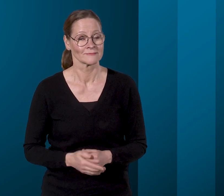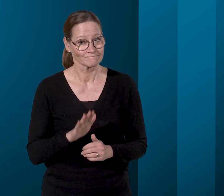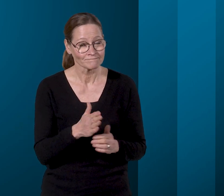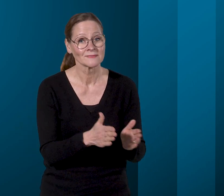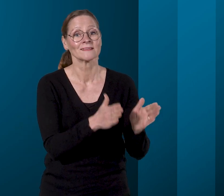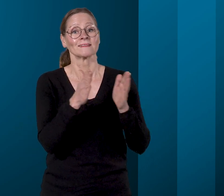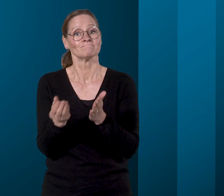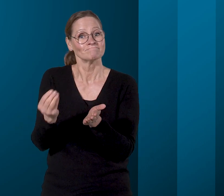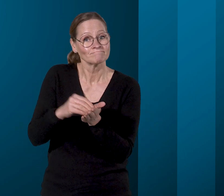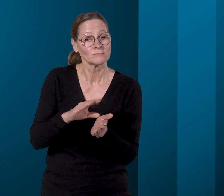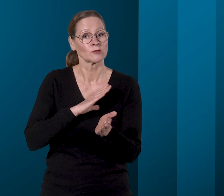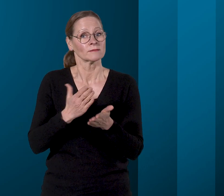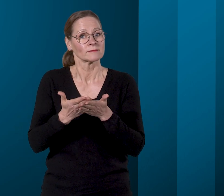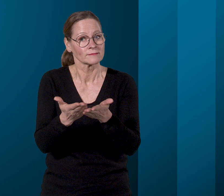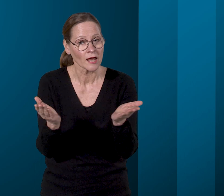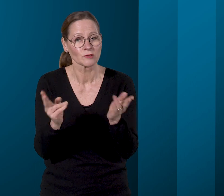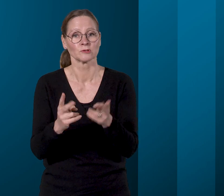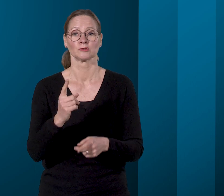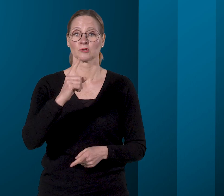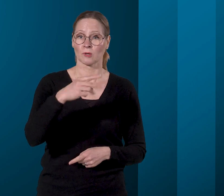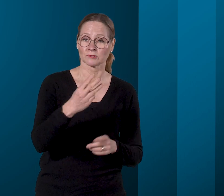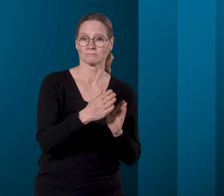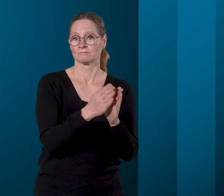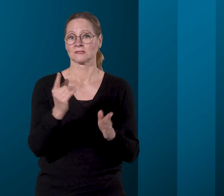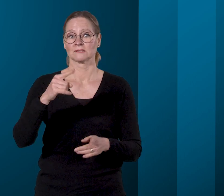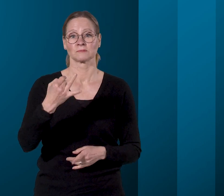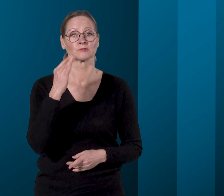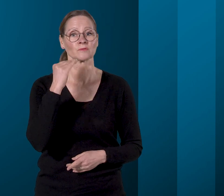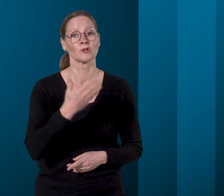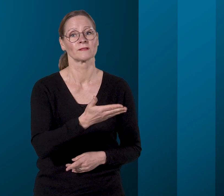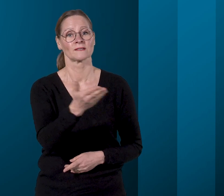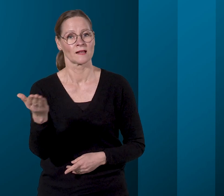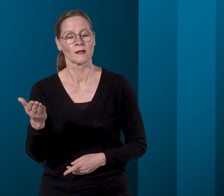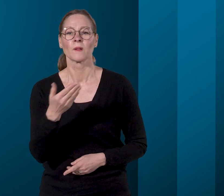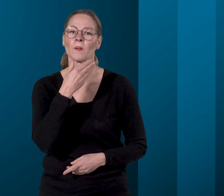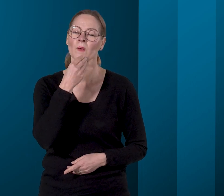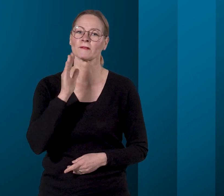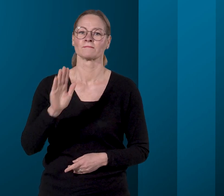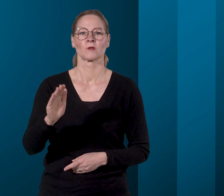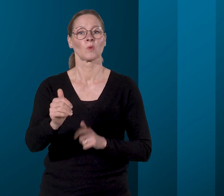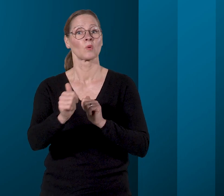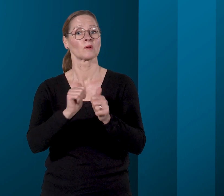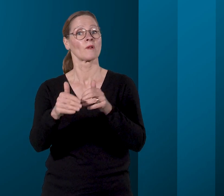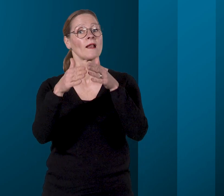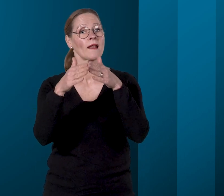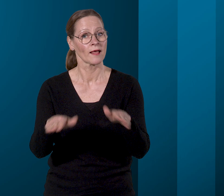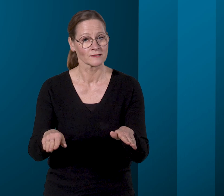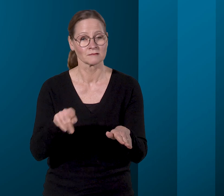Lisäksi tarjolla on 13–17-vuotiaille suunnattu Nuorten urheiluleiri, -